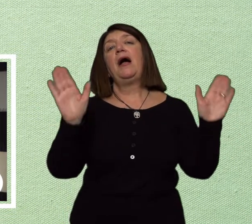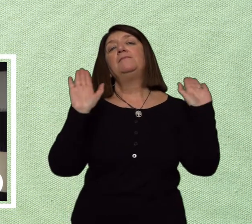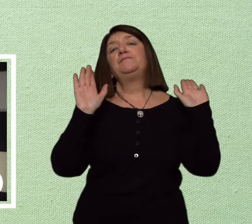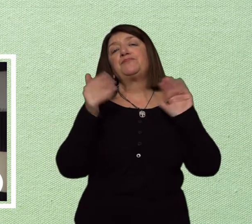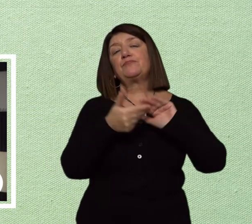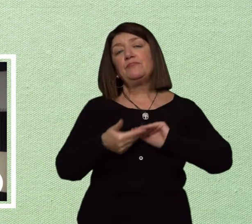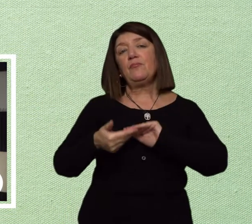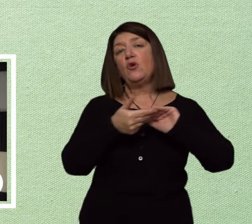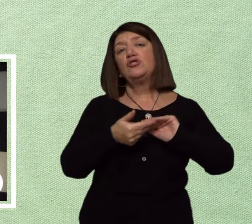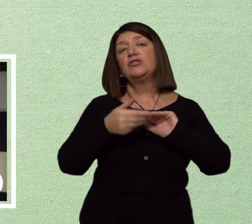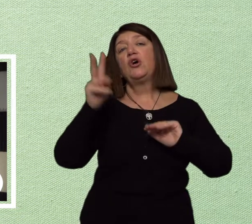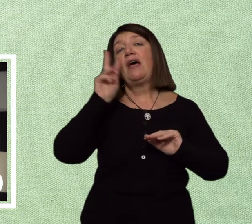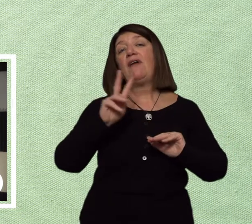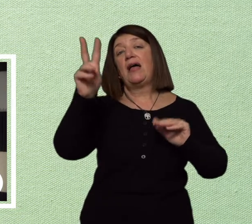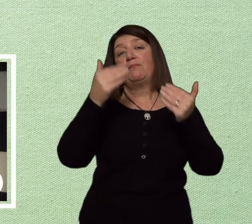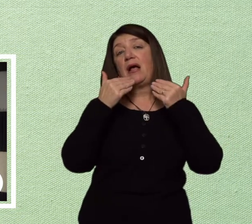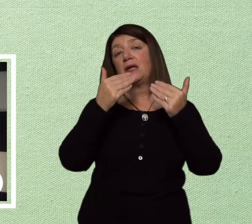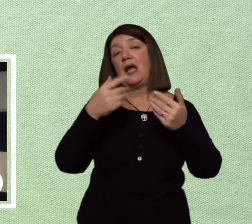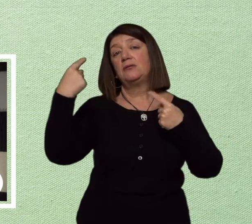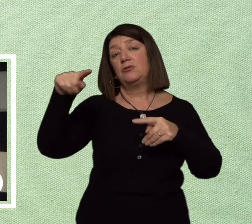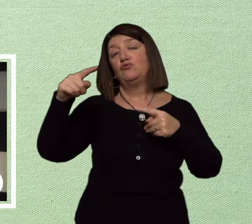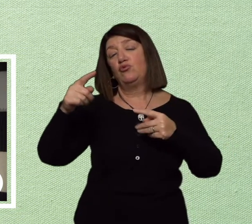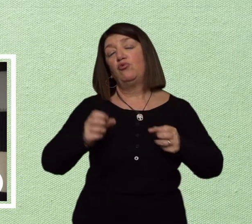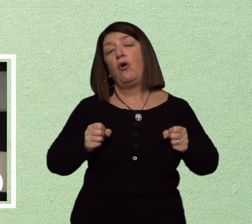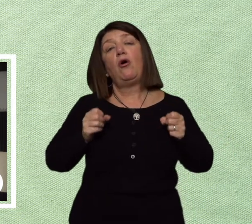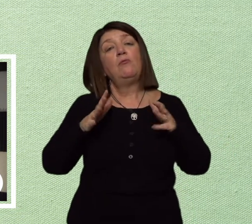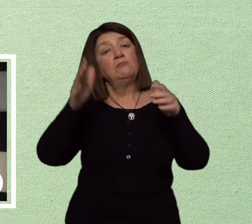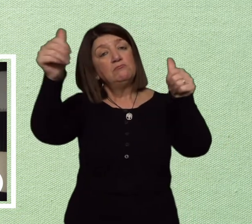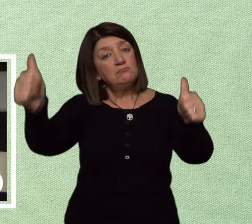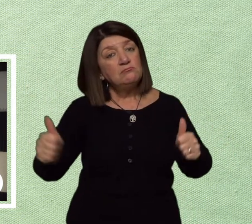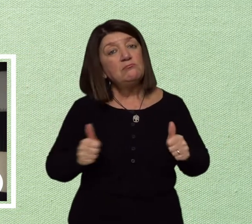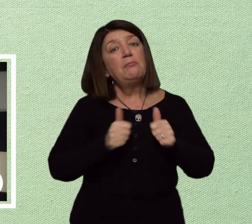Verba e quindi questo è un bell'esempio di partenariato tra istituzioni e terzo